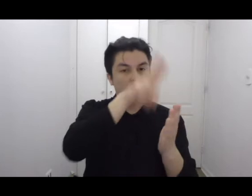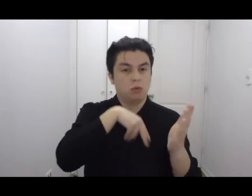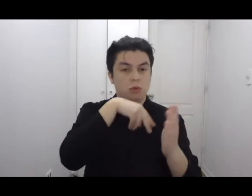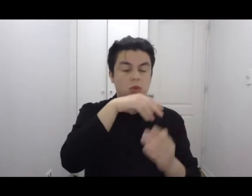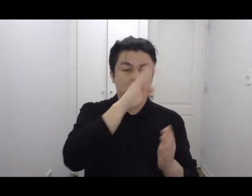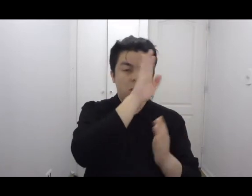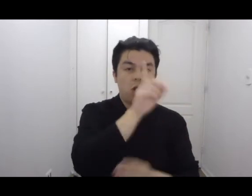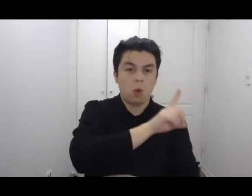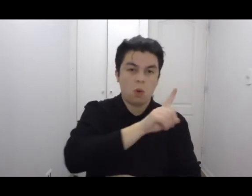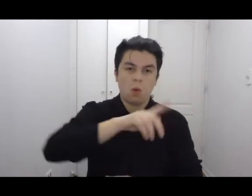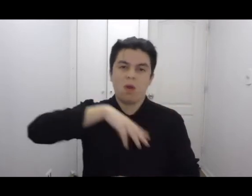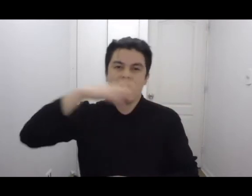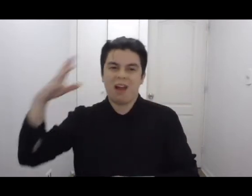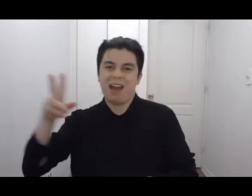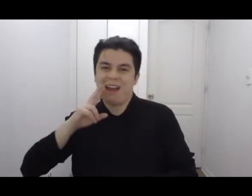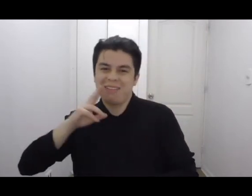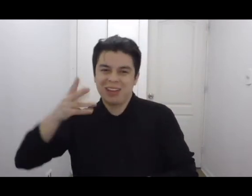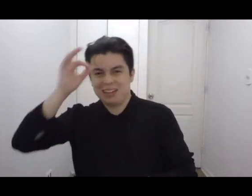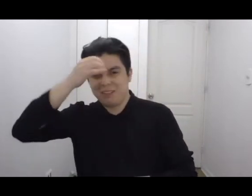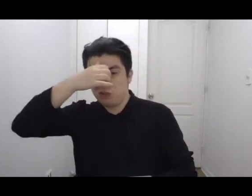es al revés tú armas el menú y en base